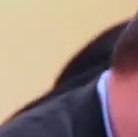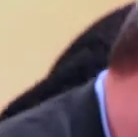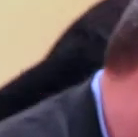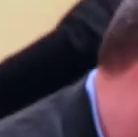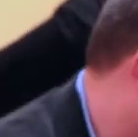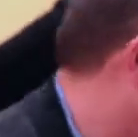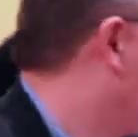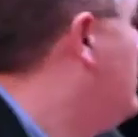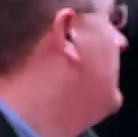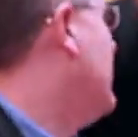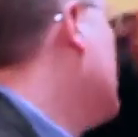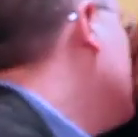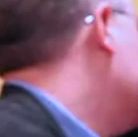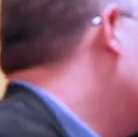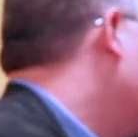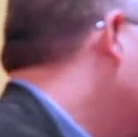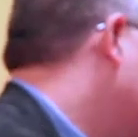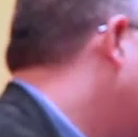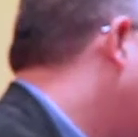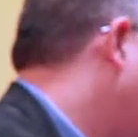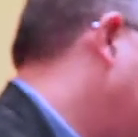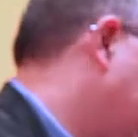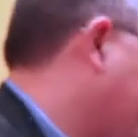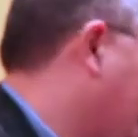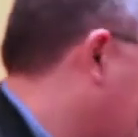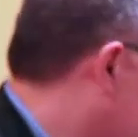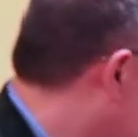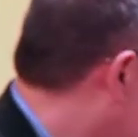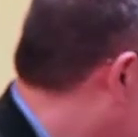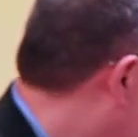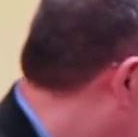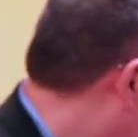tenían que hacerla en nuestras calles? Claro, quien criticaba estos proyectos